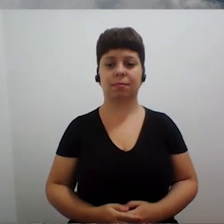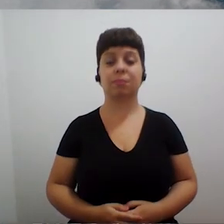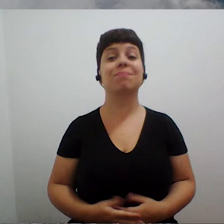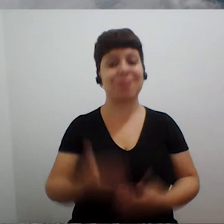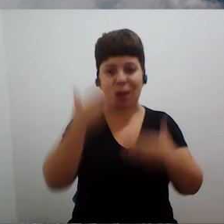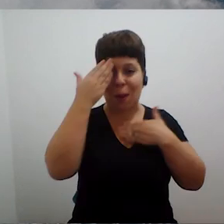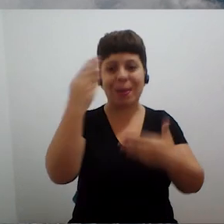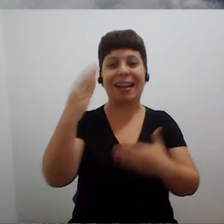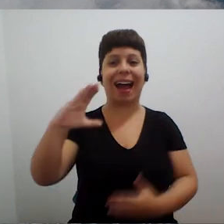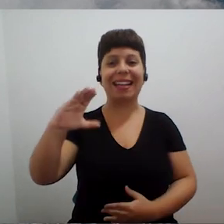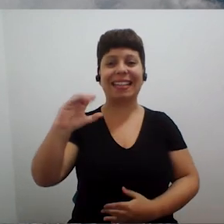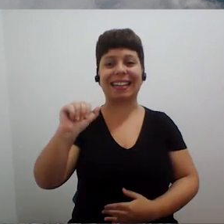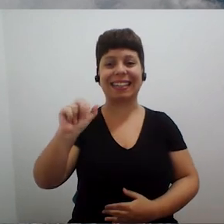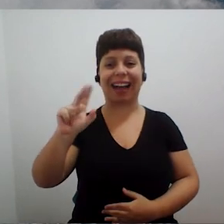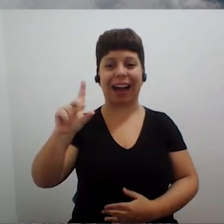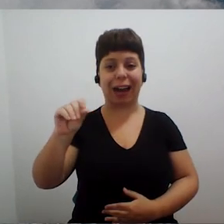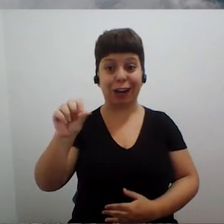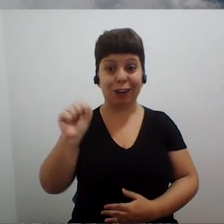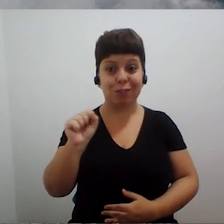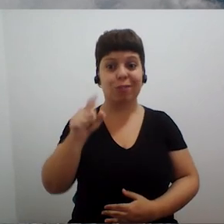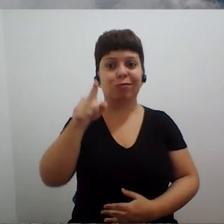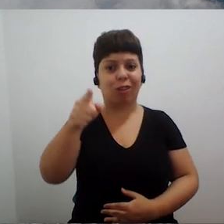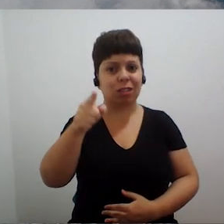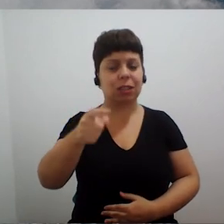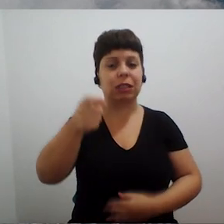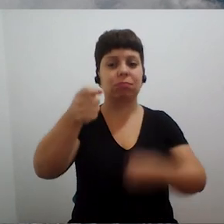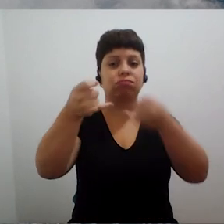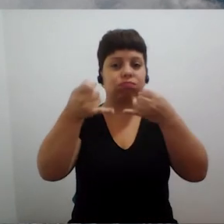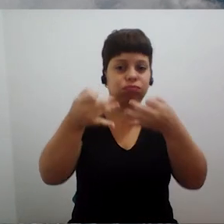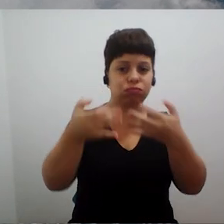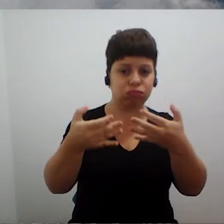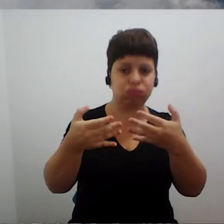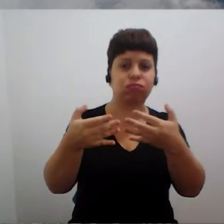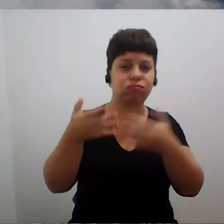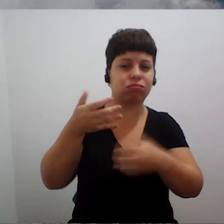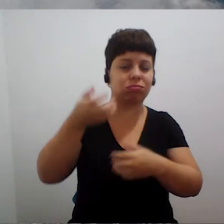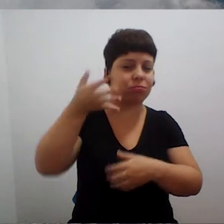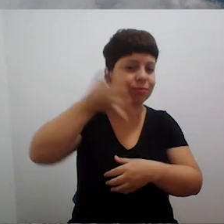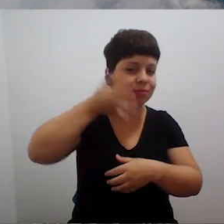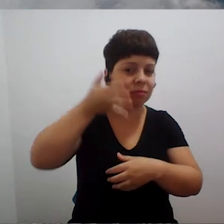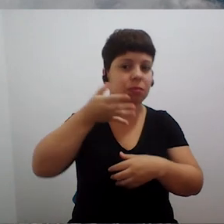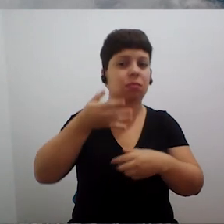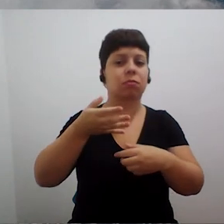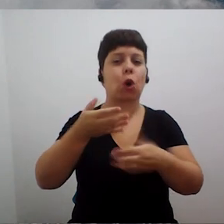Obrigado, Carlos, pela sua palavra anterior nos situando nas questões problemáticas da água.